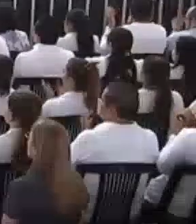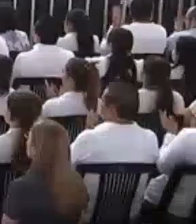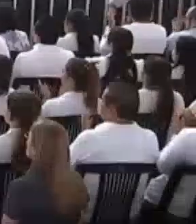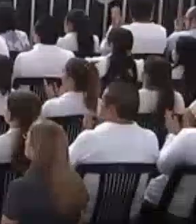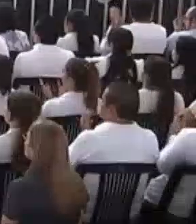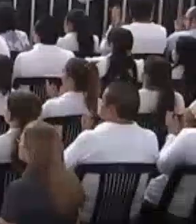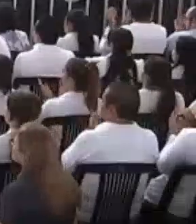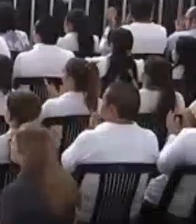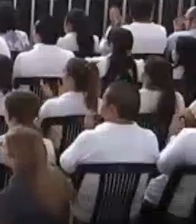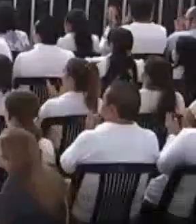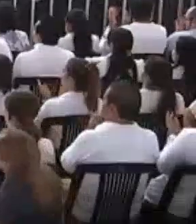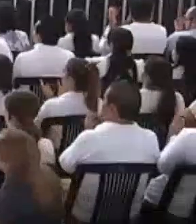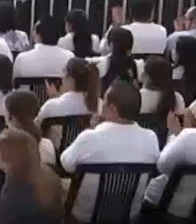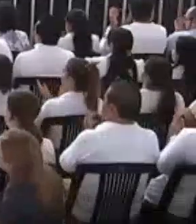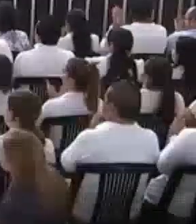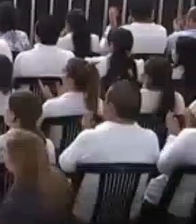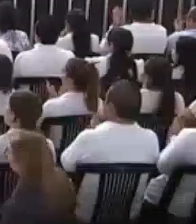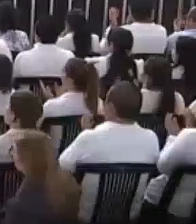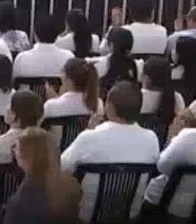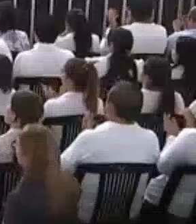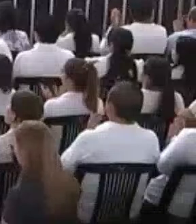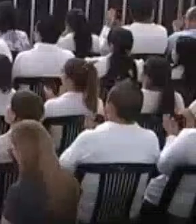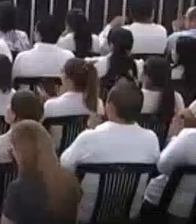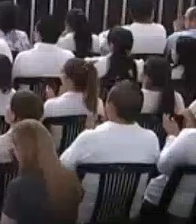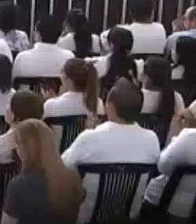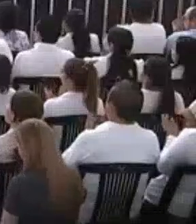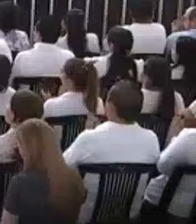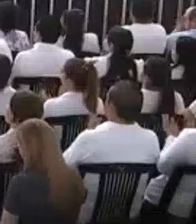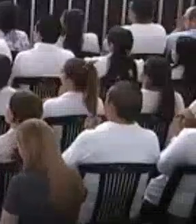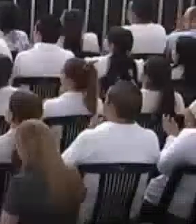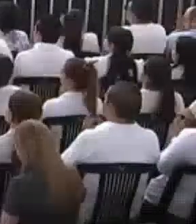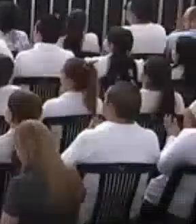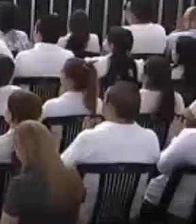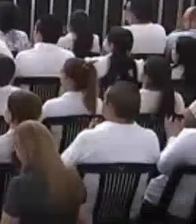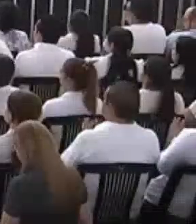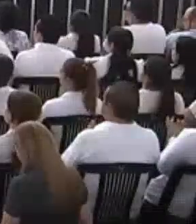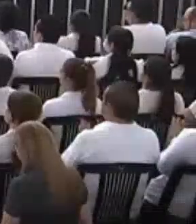[Aplausos]